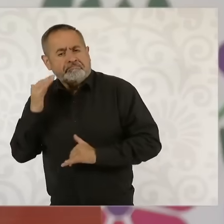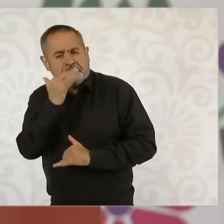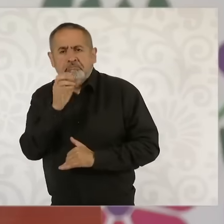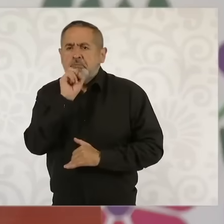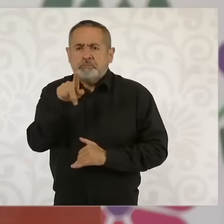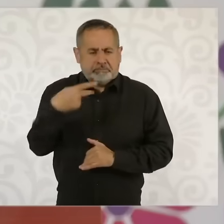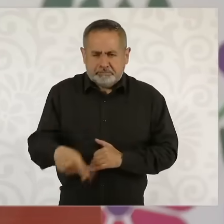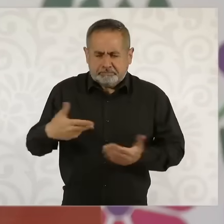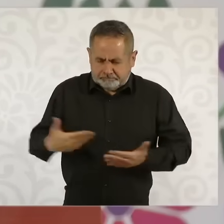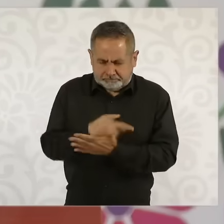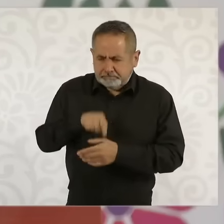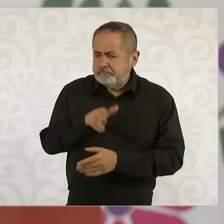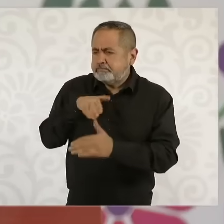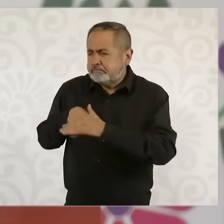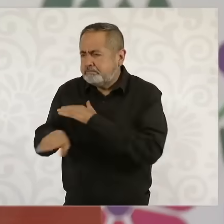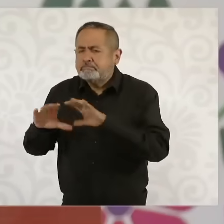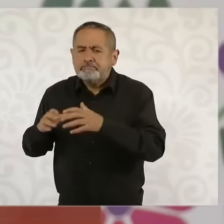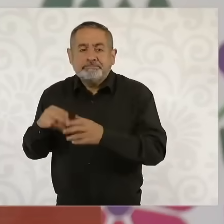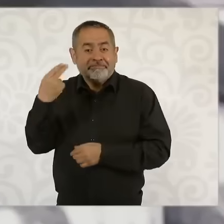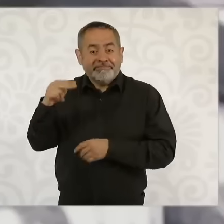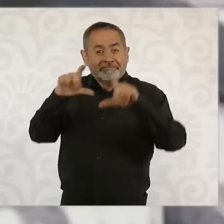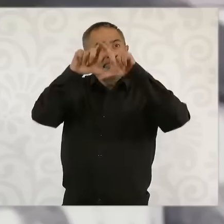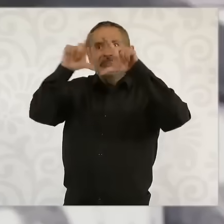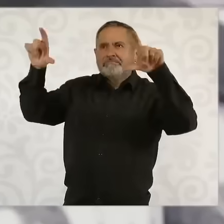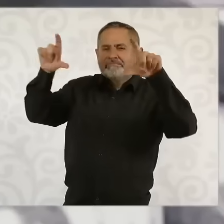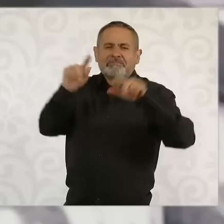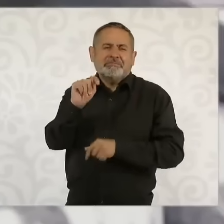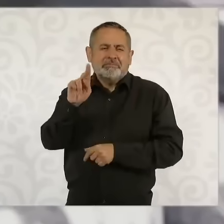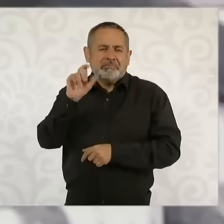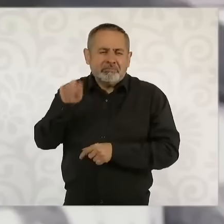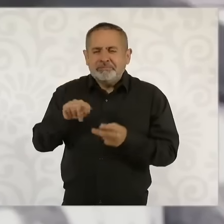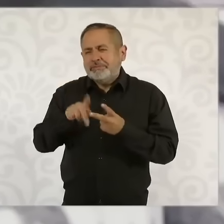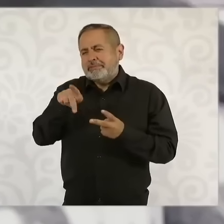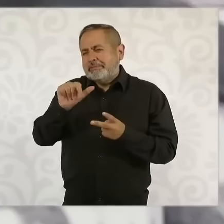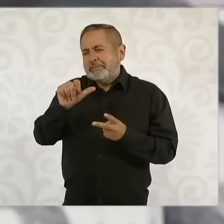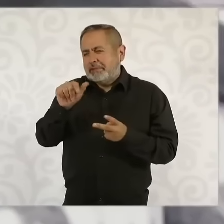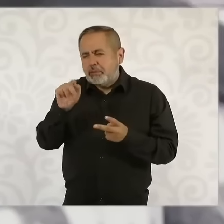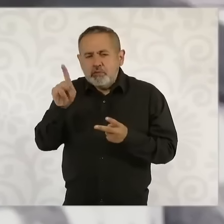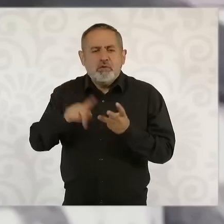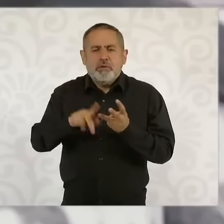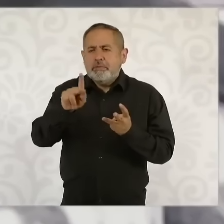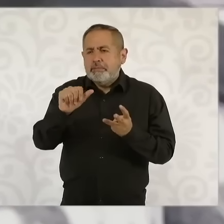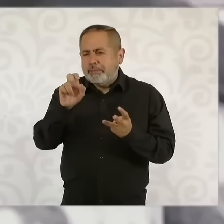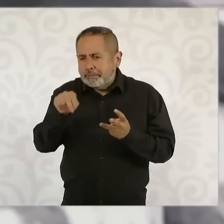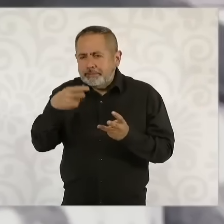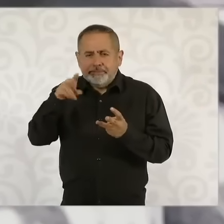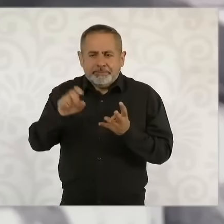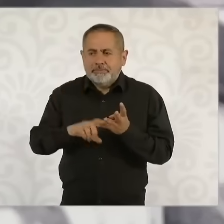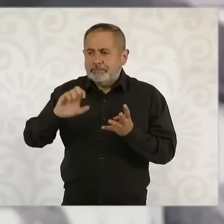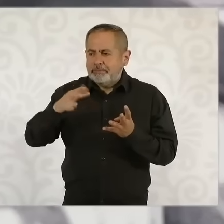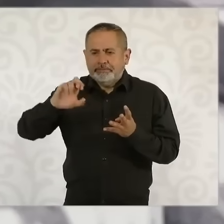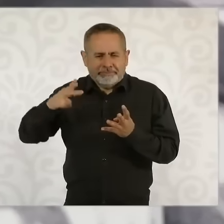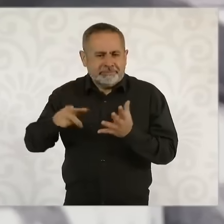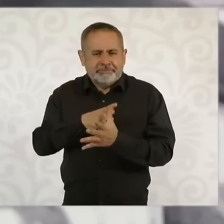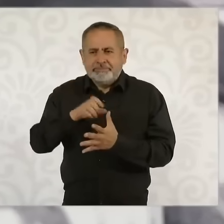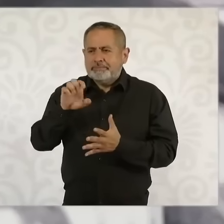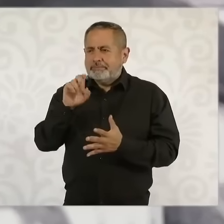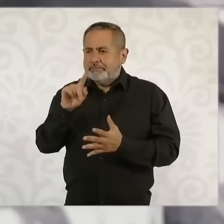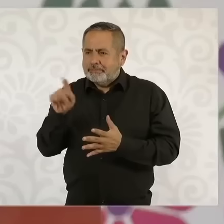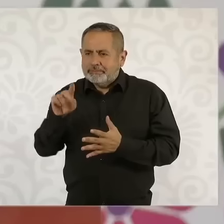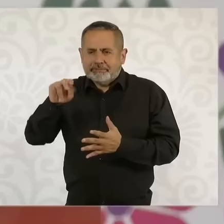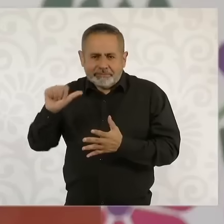ahí sus nombres. Por eso hoteles se llaman Tulum, Calacmul, Palenque, Chichenitzá, Sná y Uzmal.